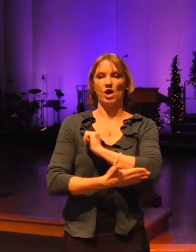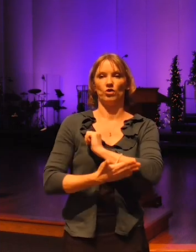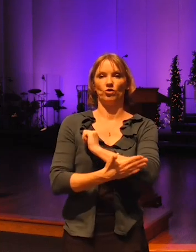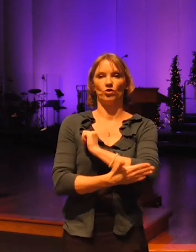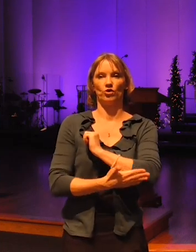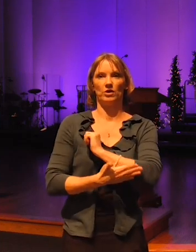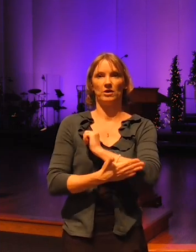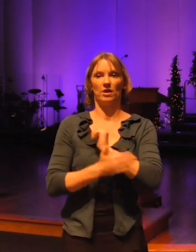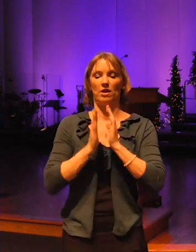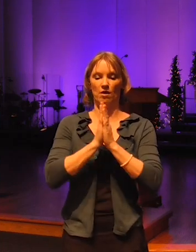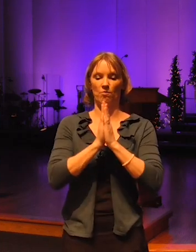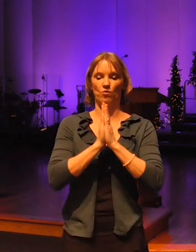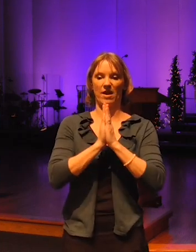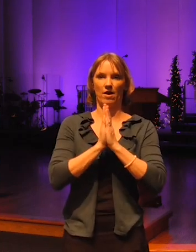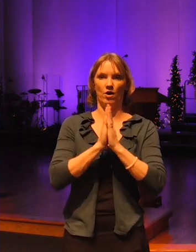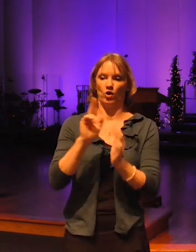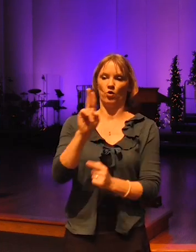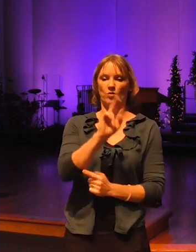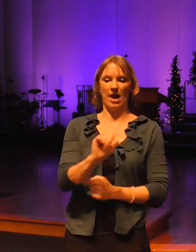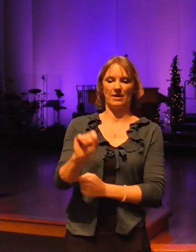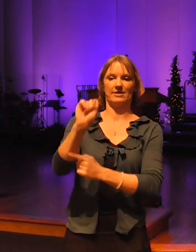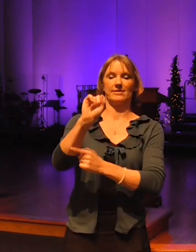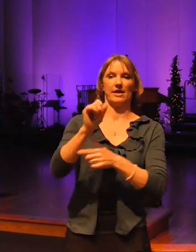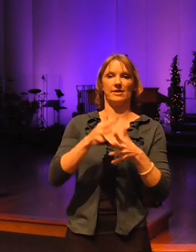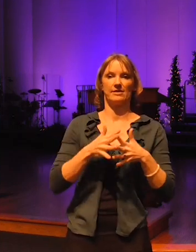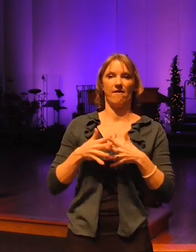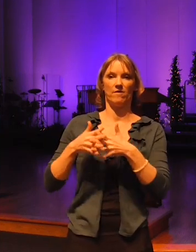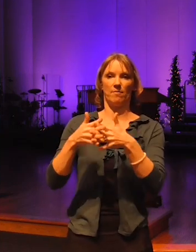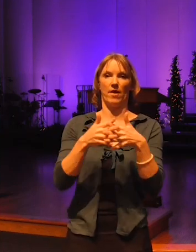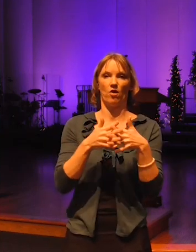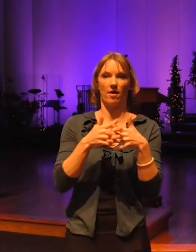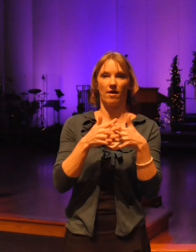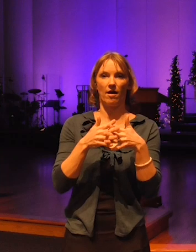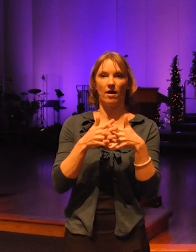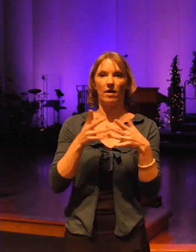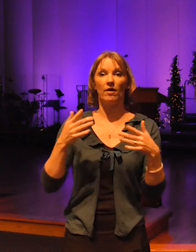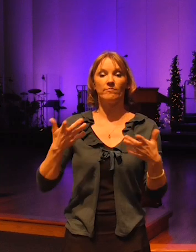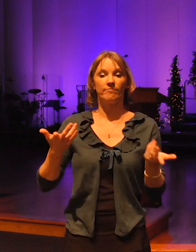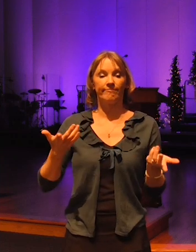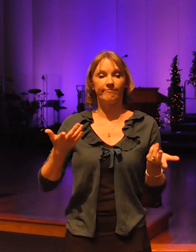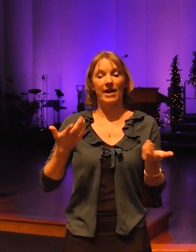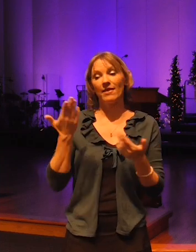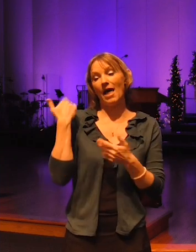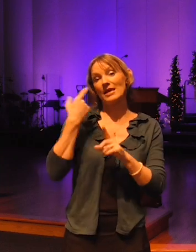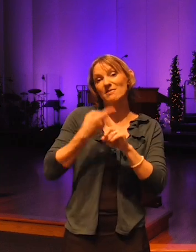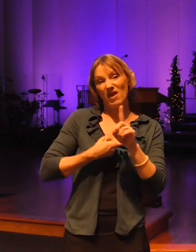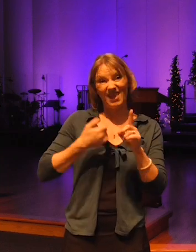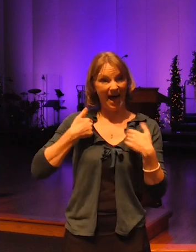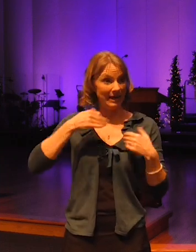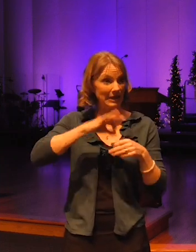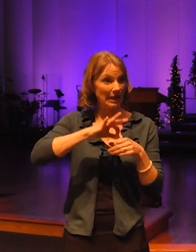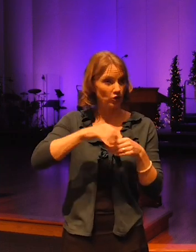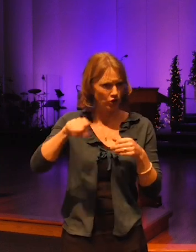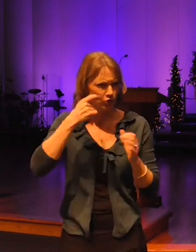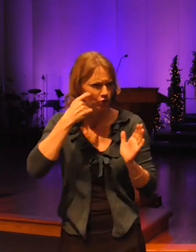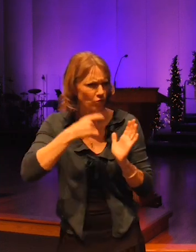Estados Unidos de América, tuvimos elecciones el mes pasado, ¿notaste que algunos de Estamos satisfechos